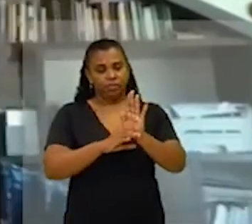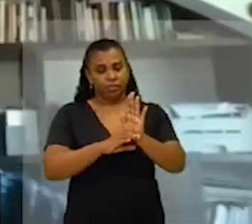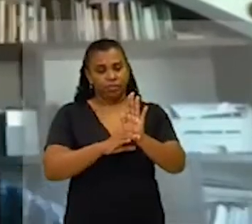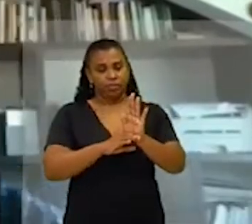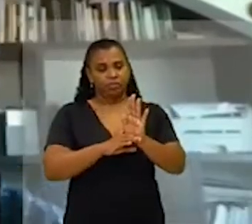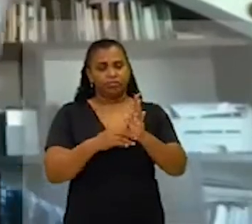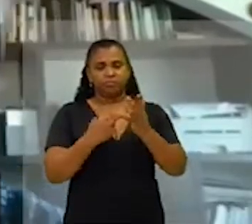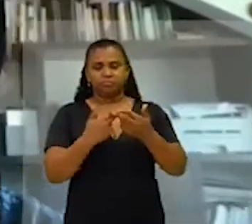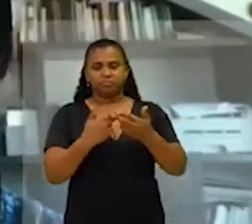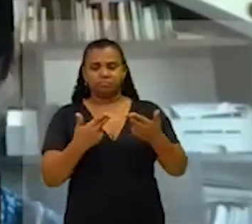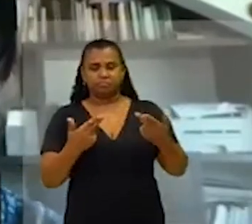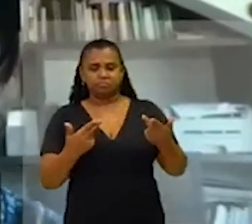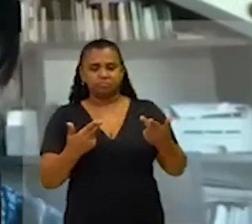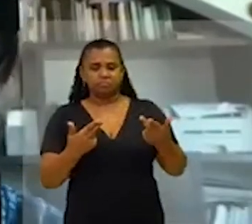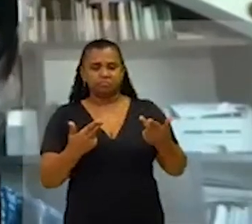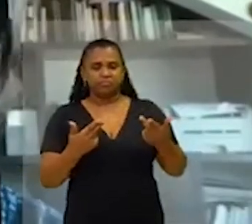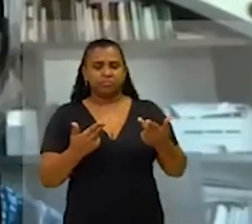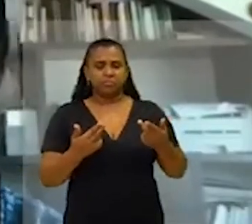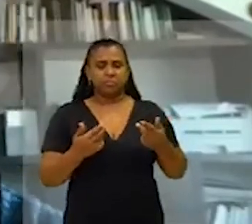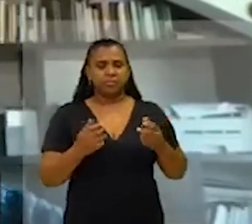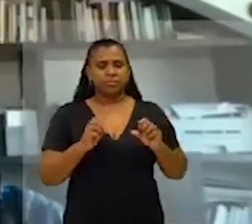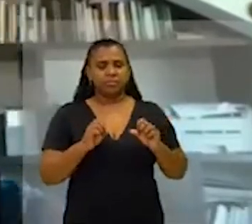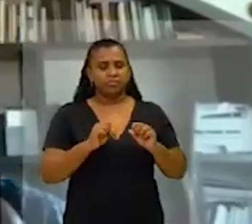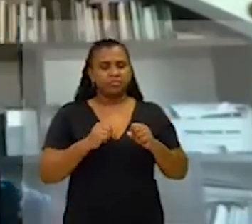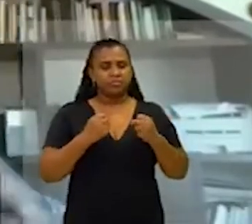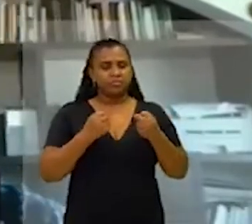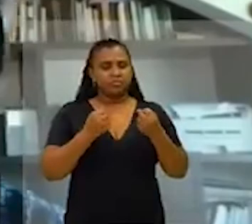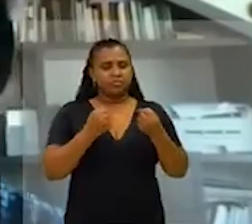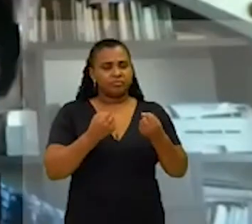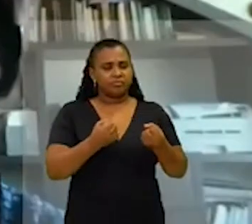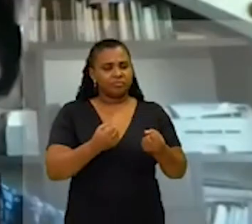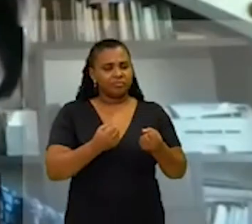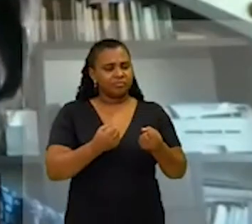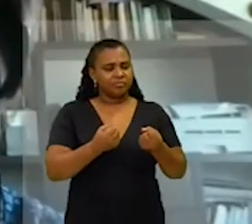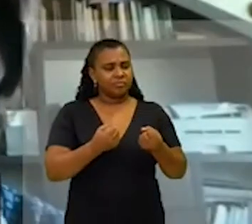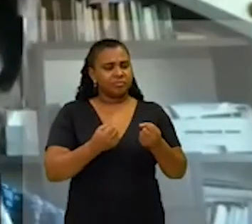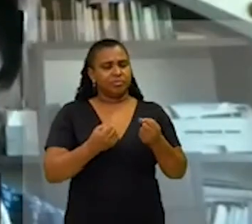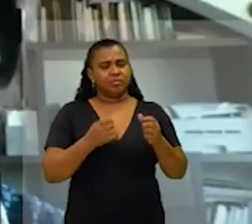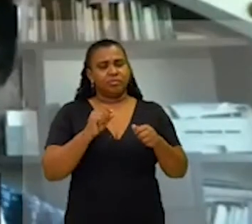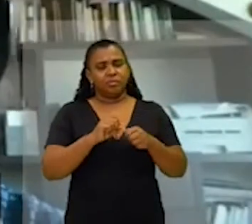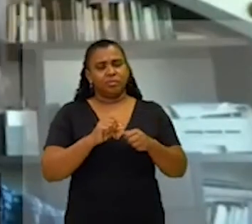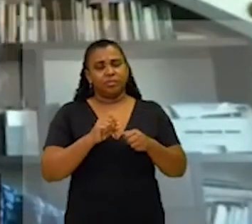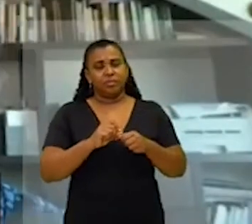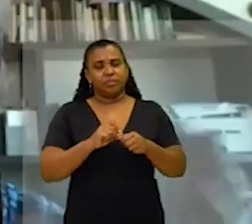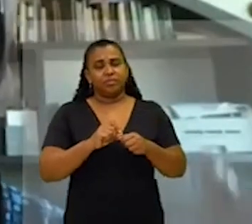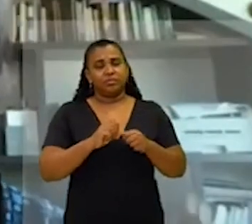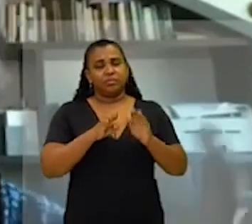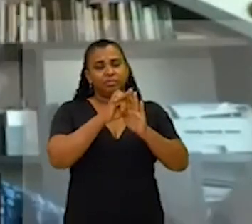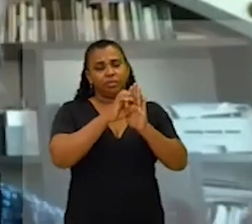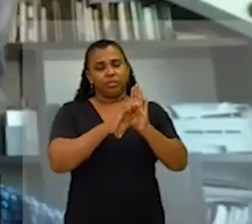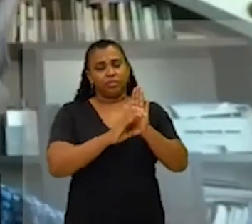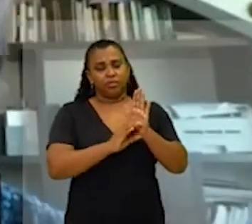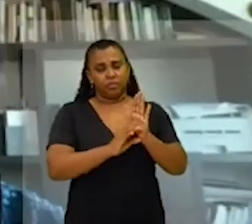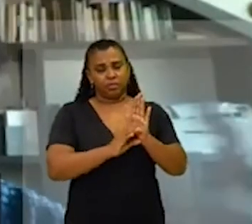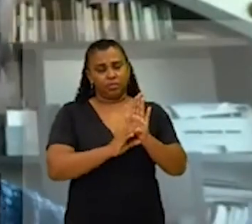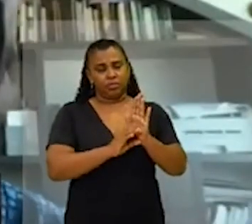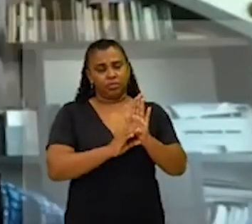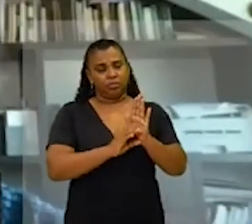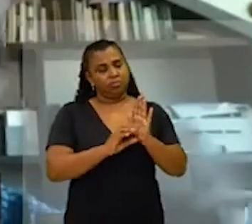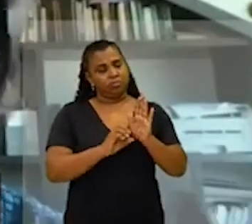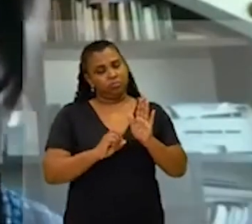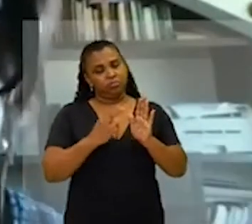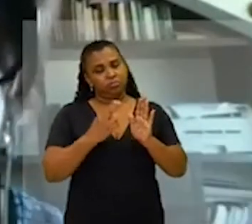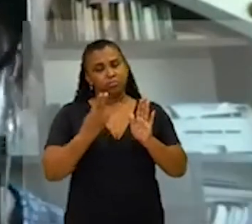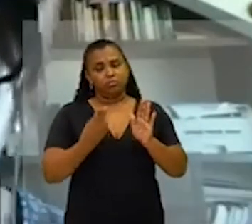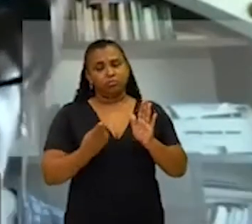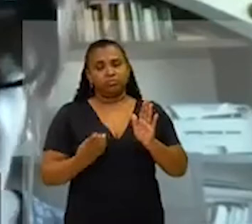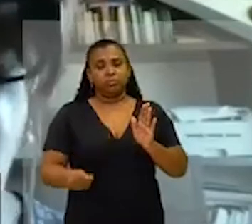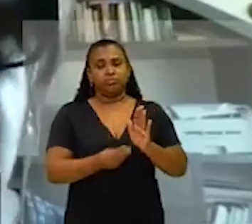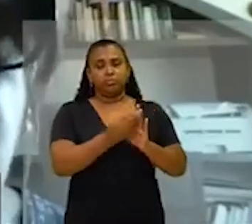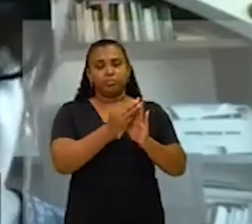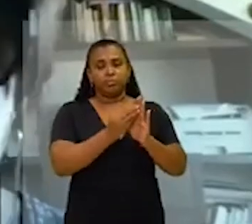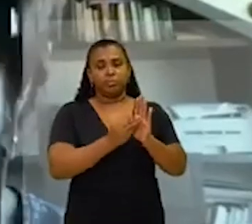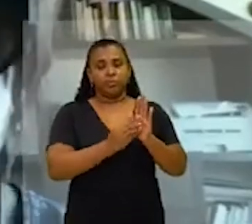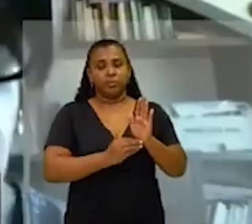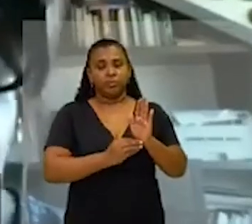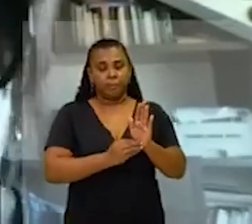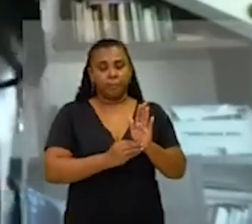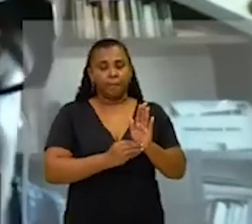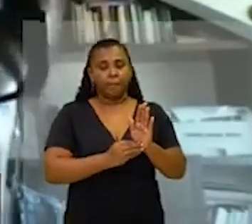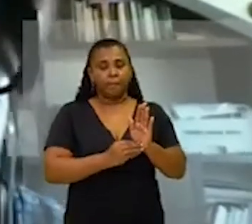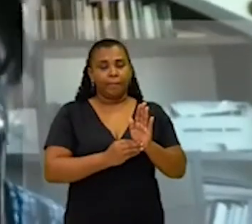algo de uma Emenda Constitucional lá não coloca princípio da Autonomia condicional nós e aqui